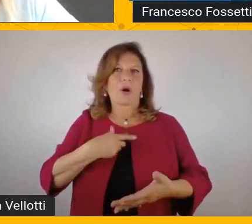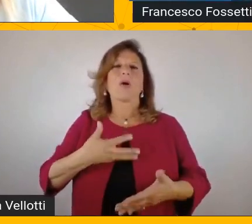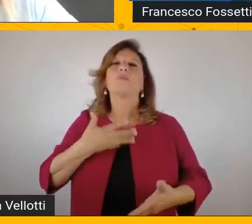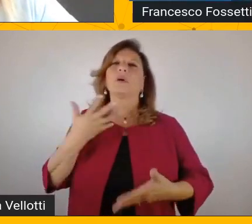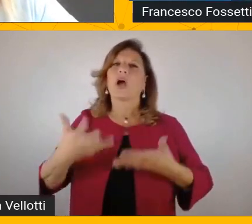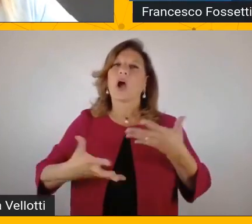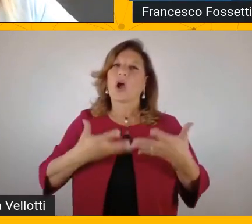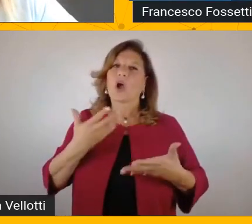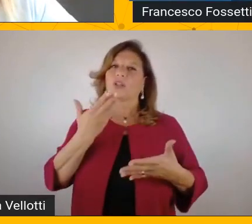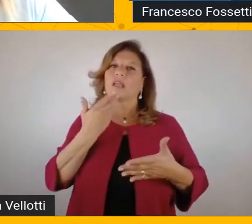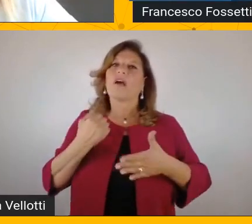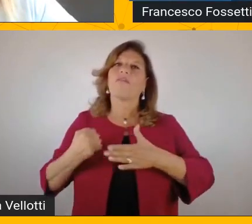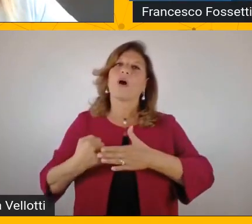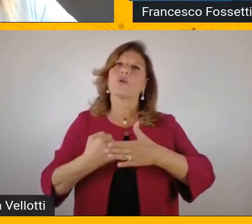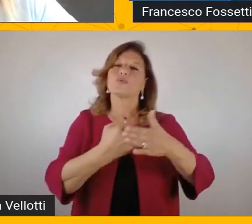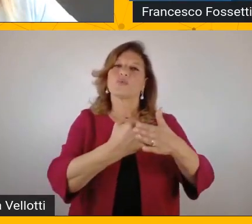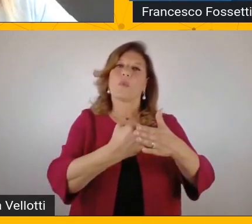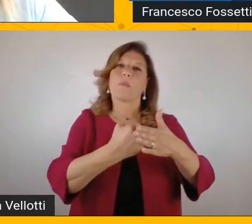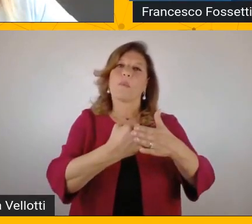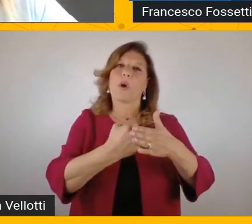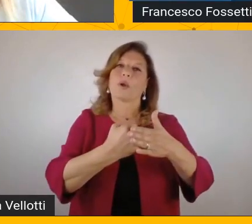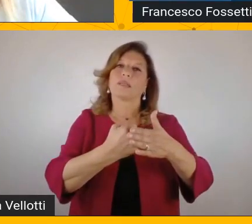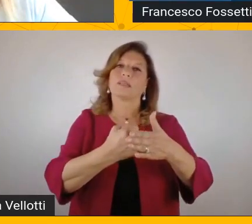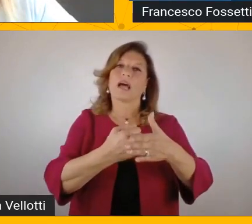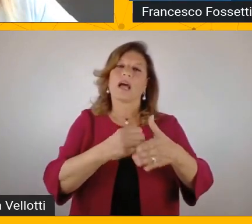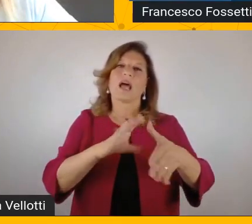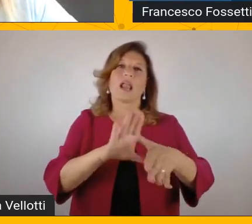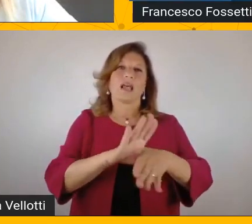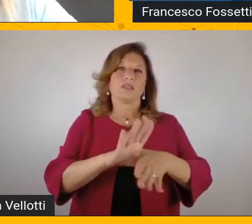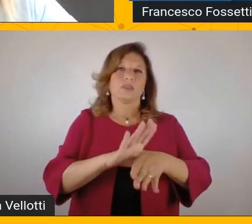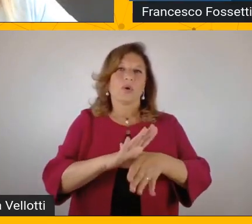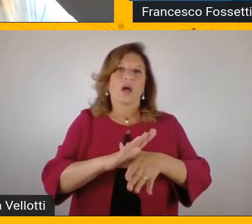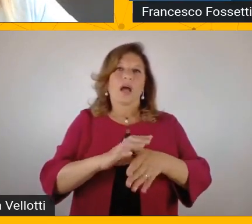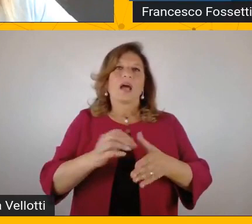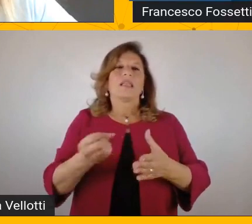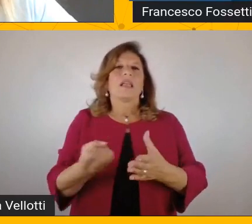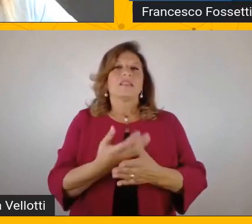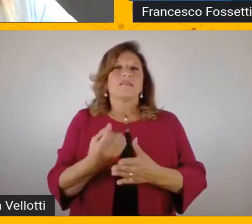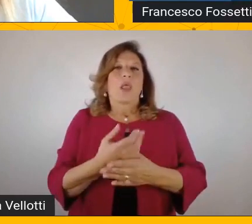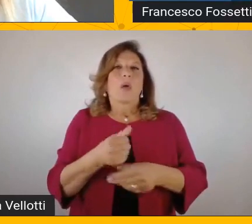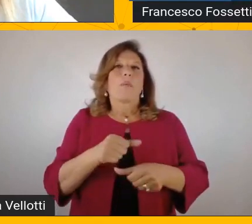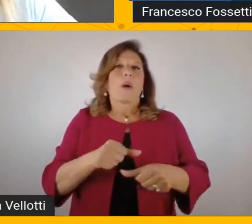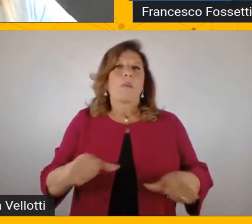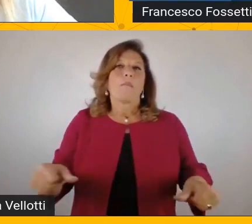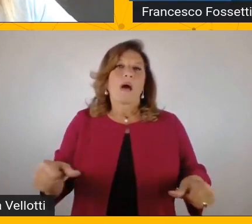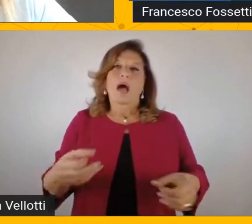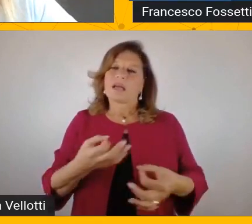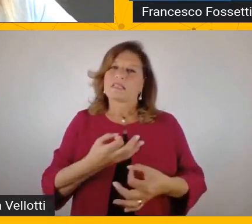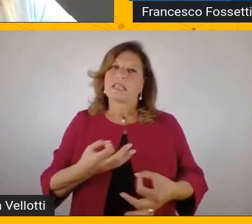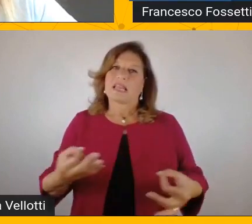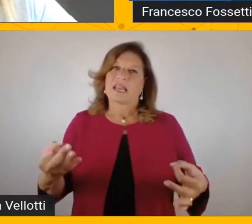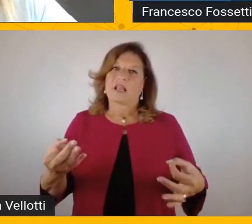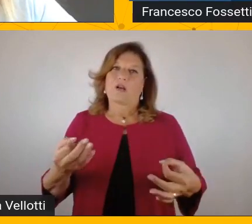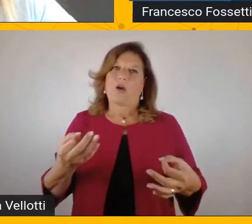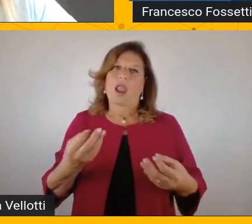anche piacere supportare appunto il team di sviluppo che